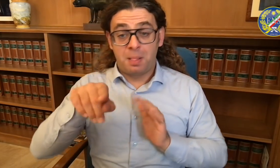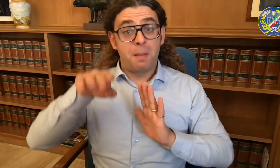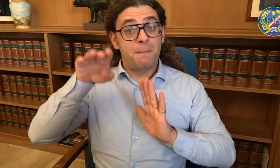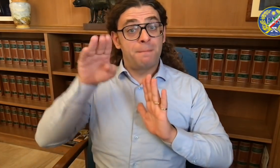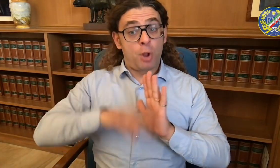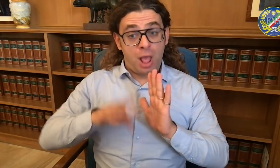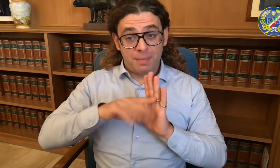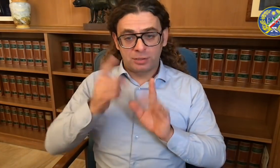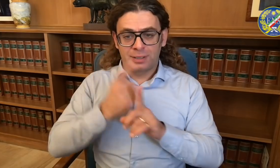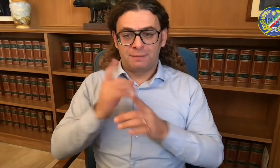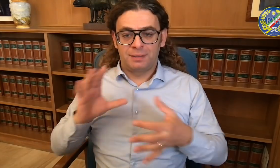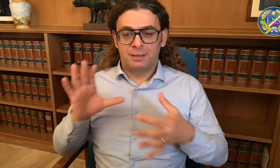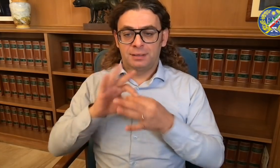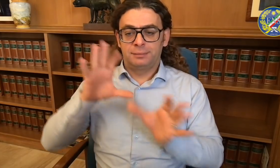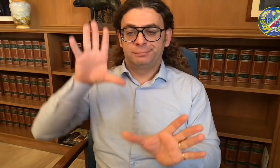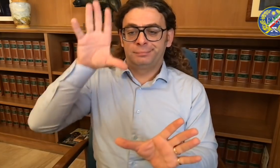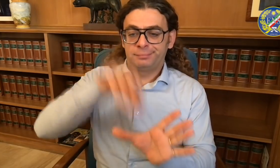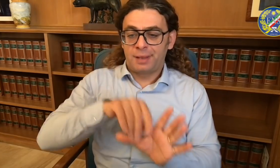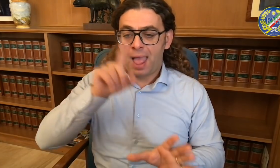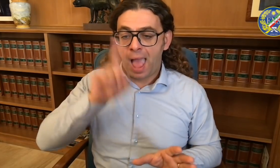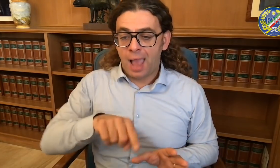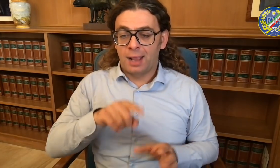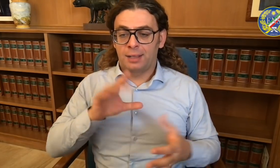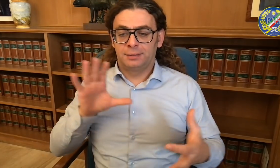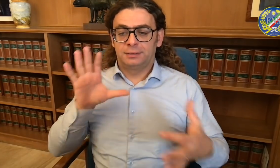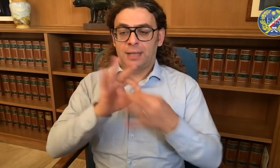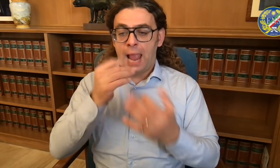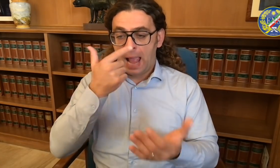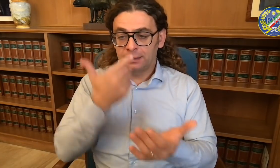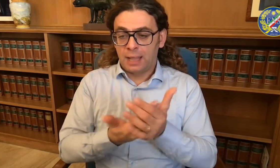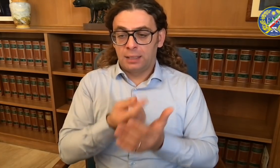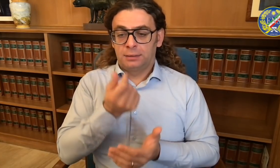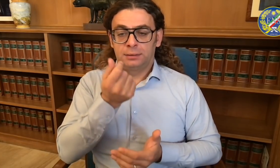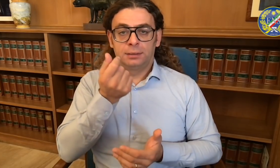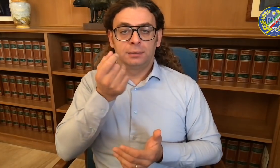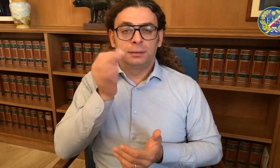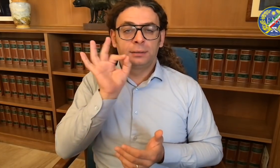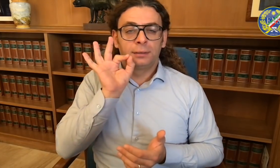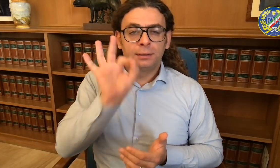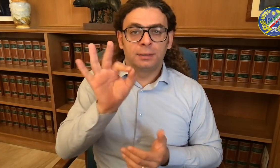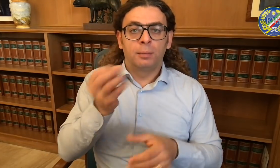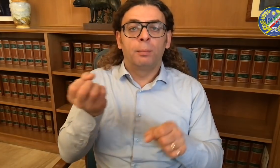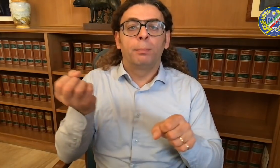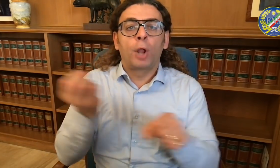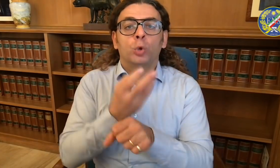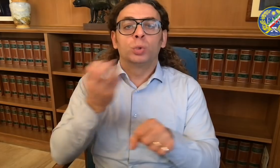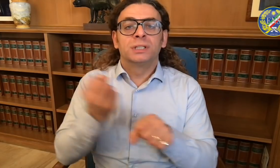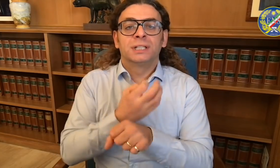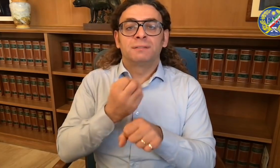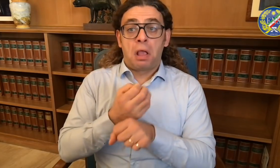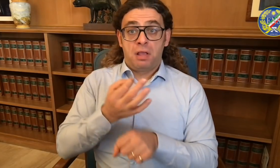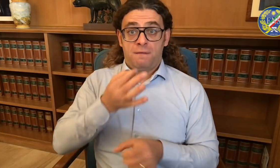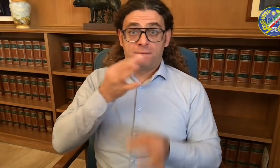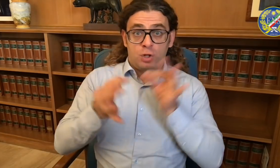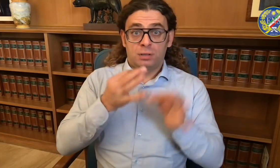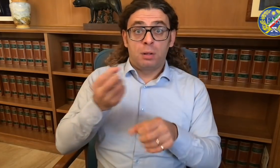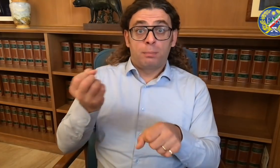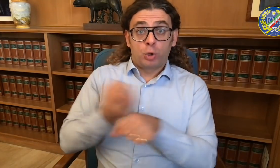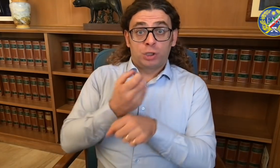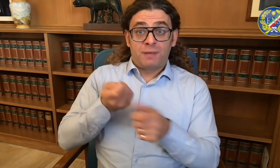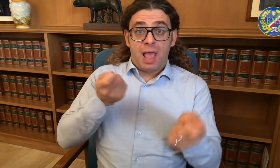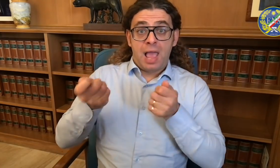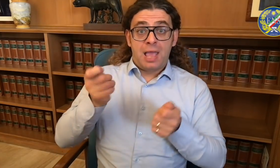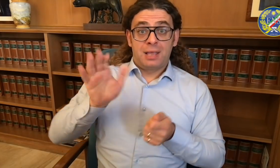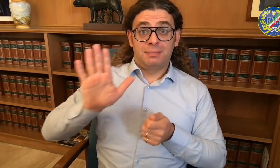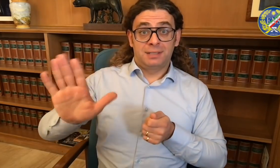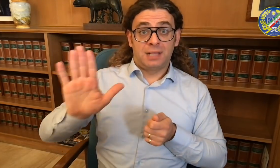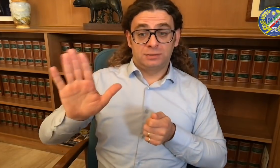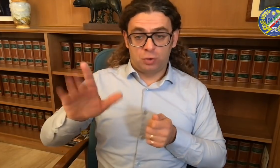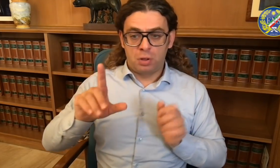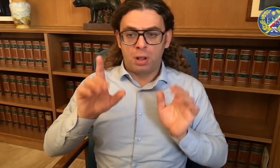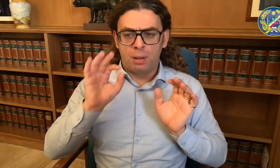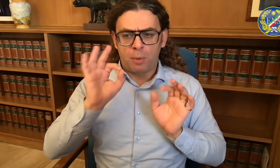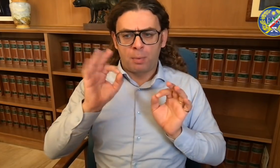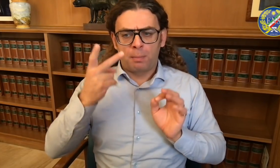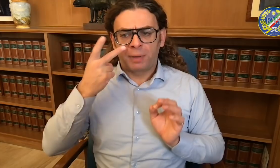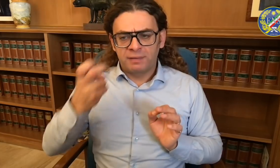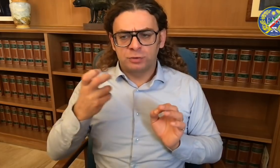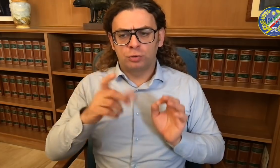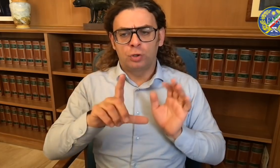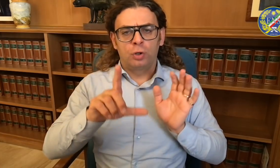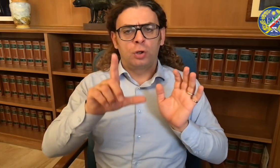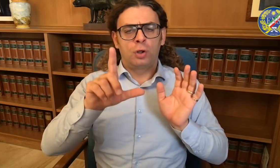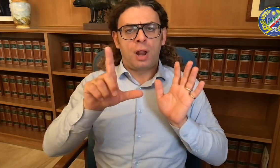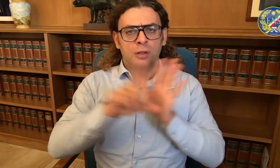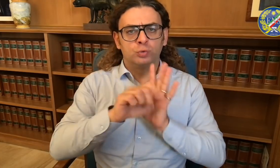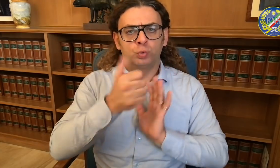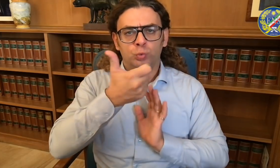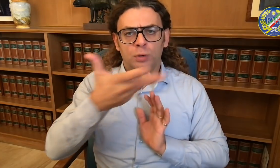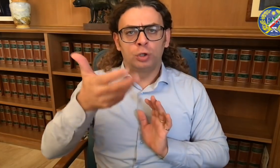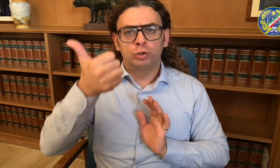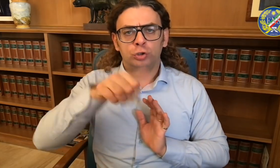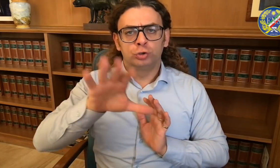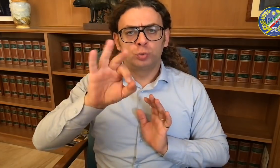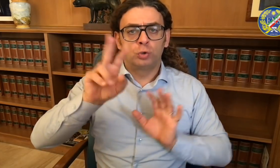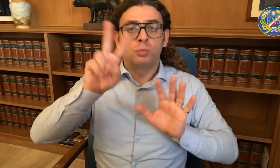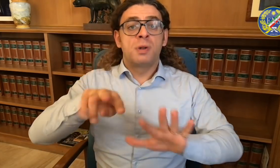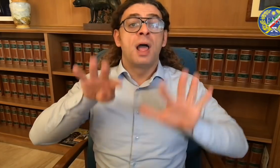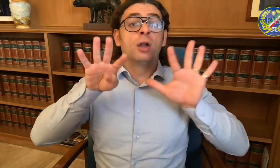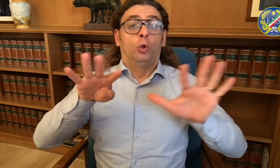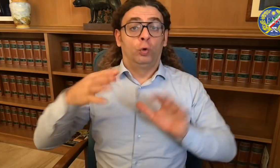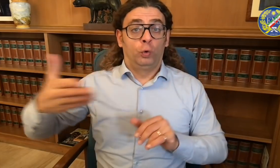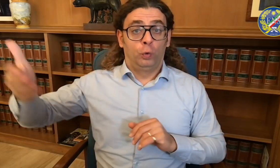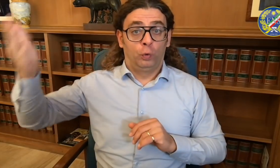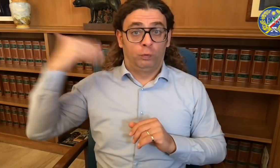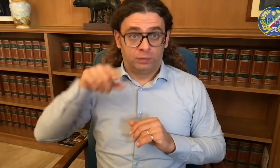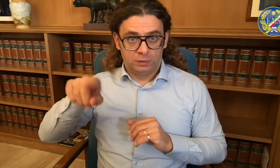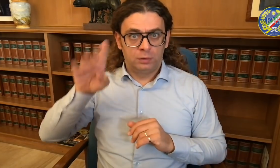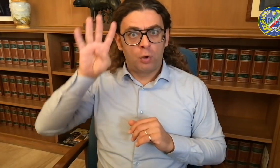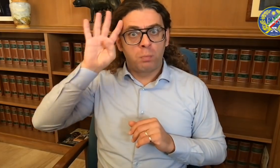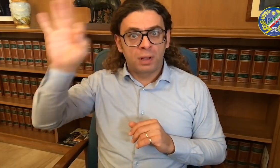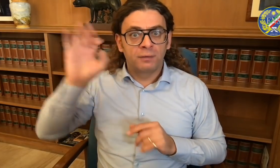garantendo tra gli obiettivi di produttività delle pubbliche amministrazioni, disciplinati dal decreto legislativo del 2009, n. 150, quelli specificamente diretti a